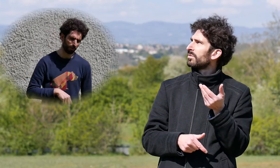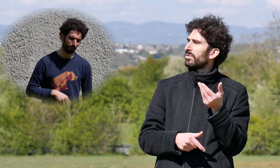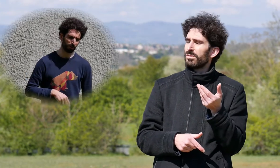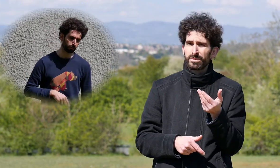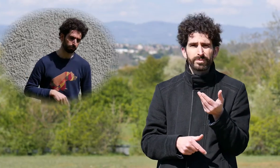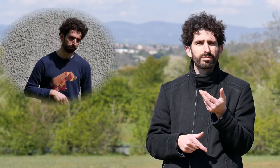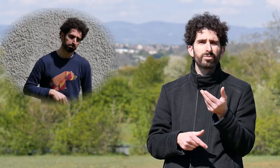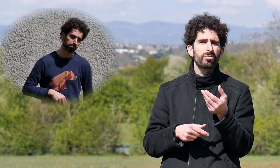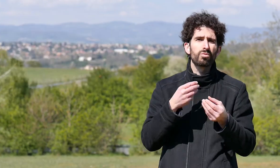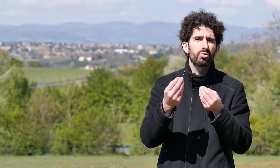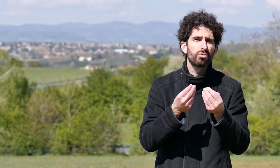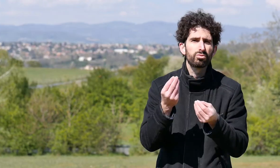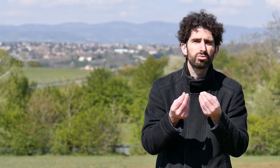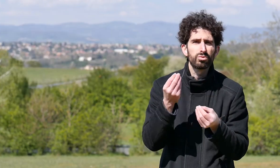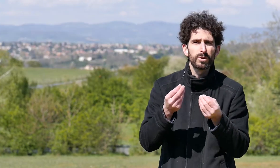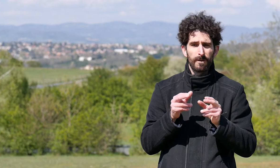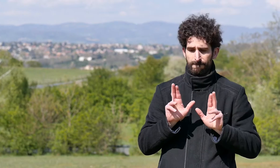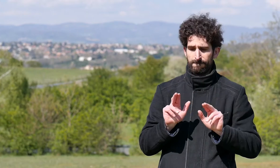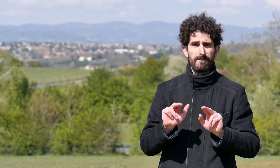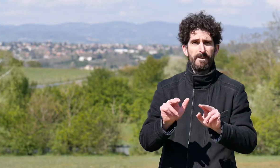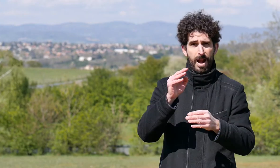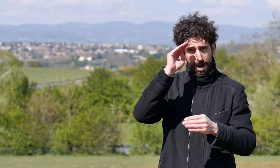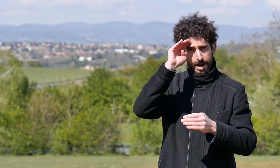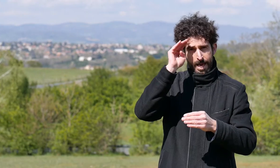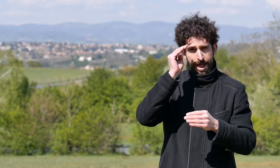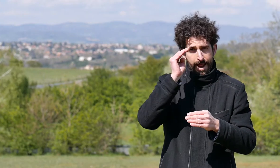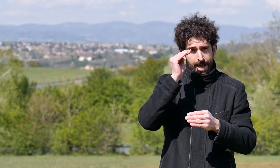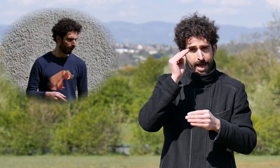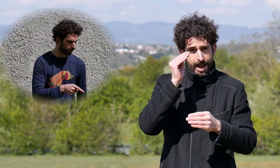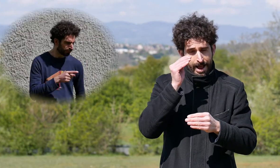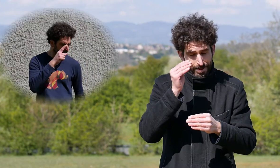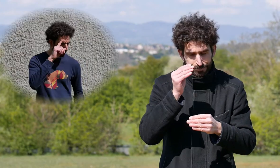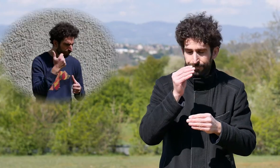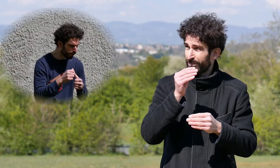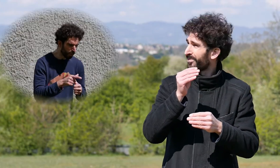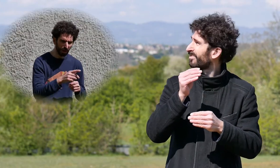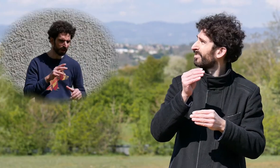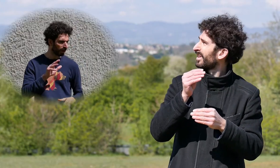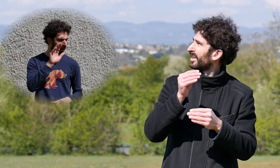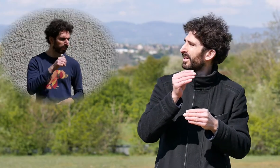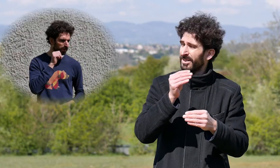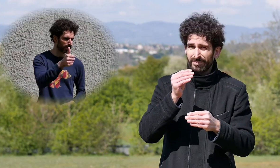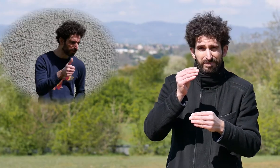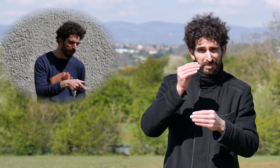* Non ? Bon... * Ou bien, je m'endors progressivement. * Rappelle toi qu'après-demain, *